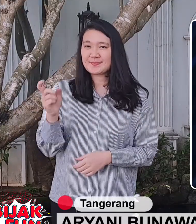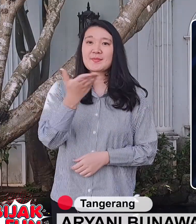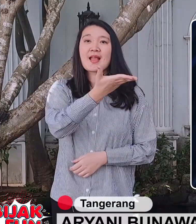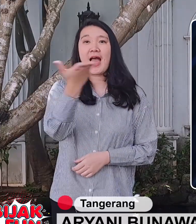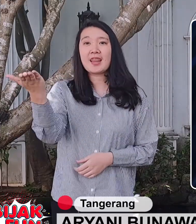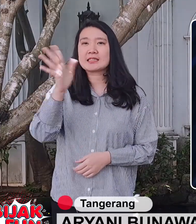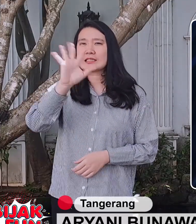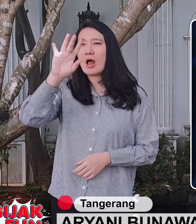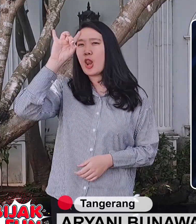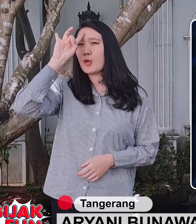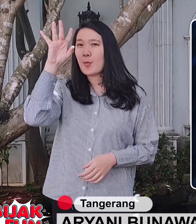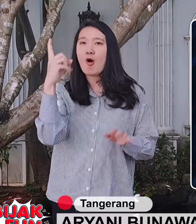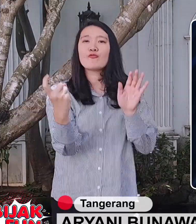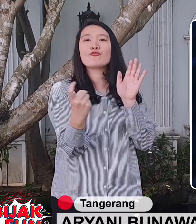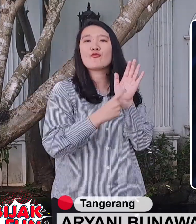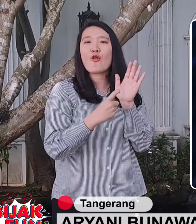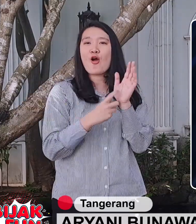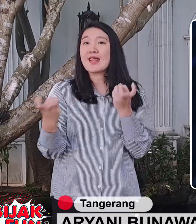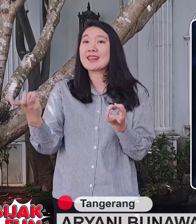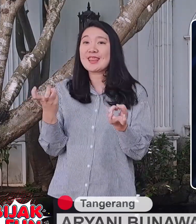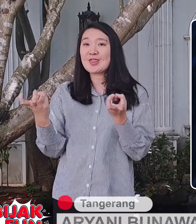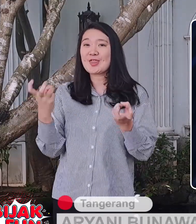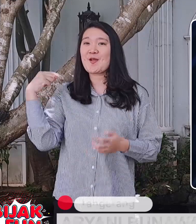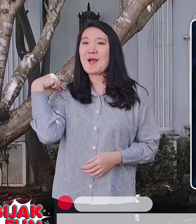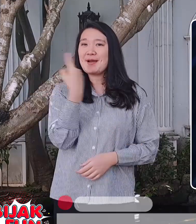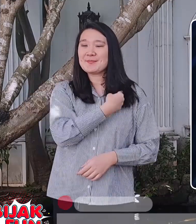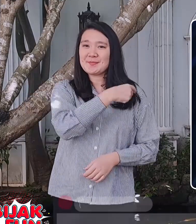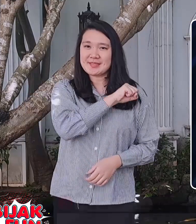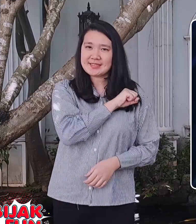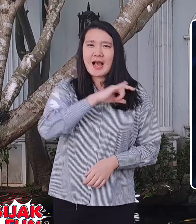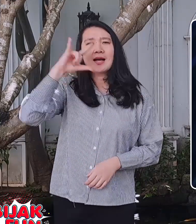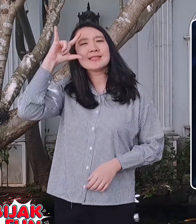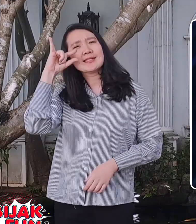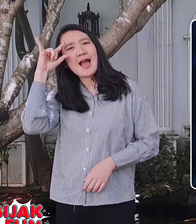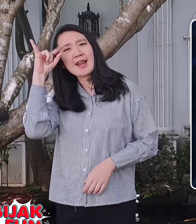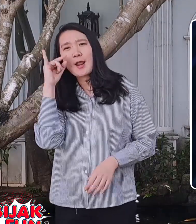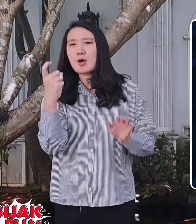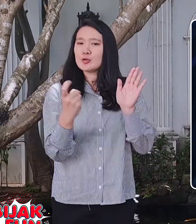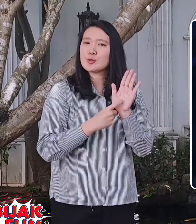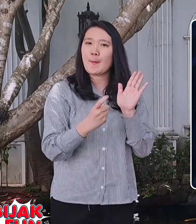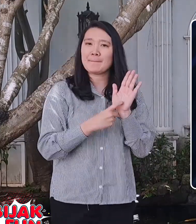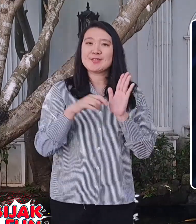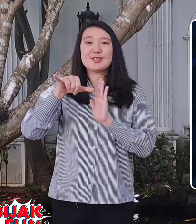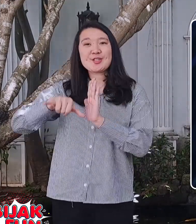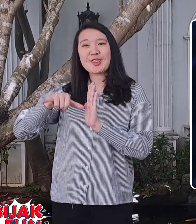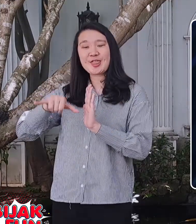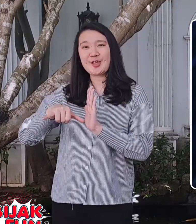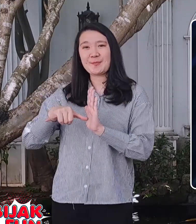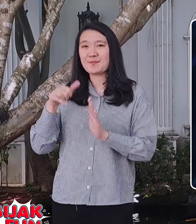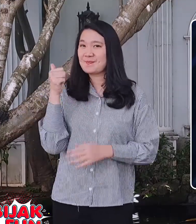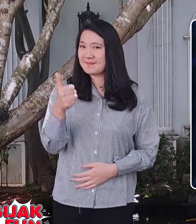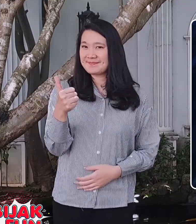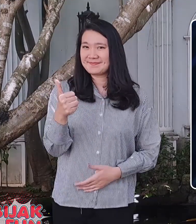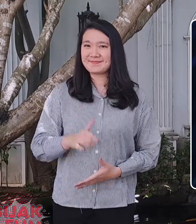Follow yuk, TikTok KamiBijak, IG, dan subscribe YouTube ok.